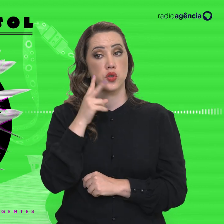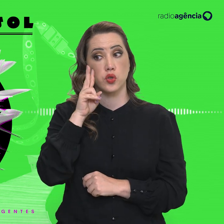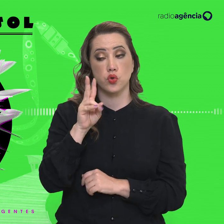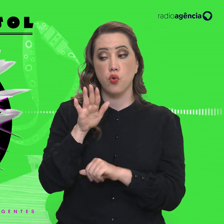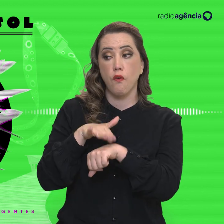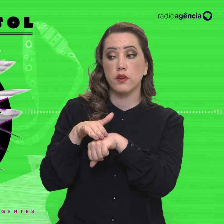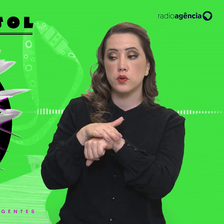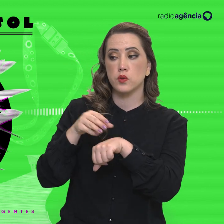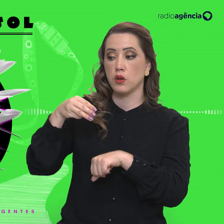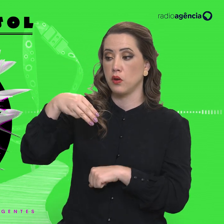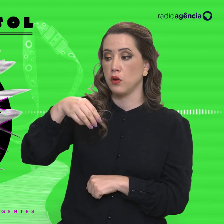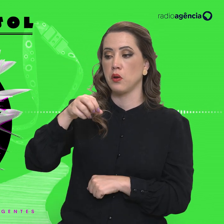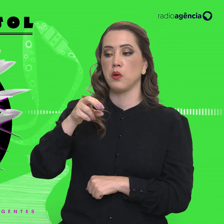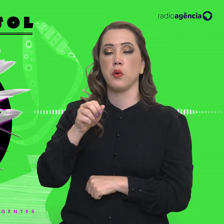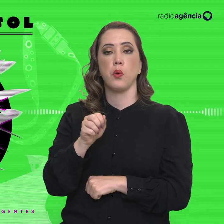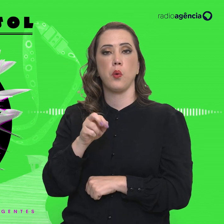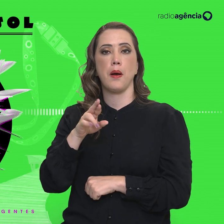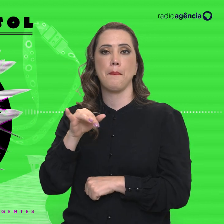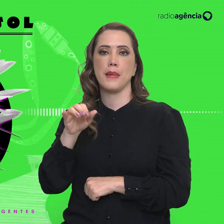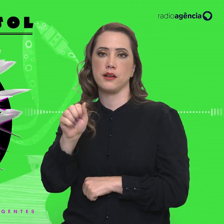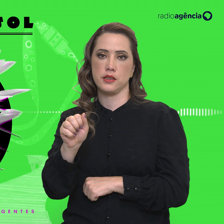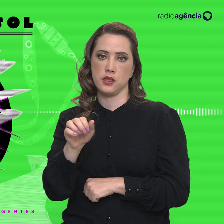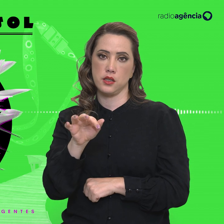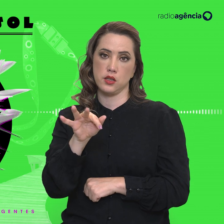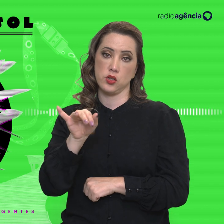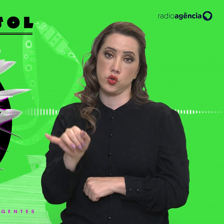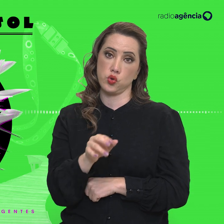que pesquisa os impactos psíquicos da camuflagem social.